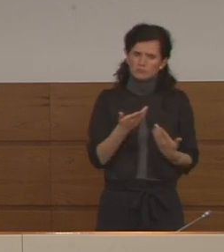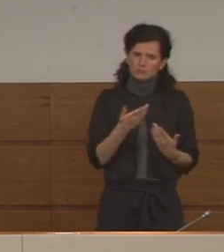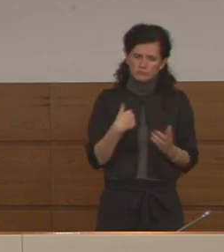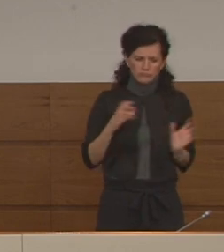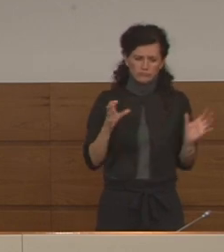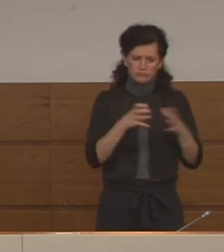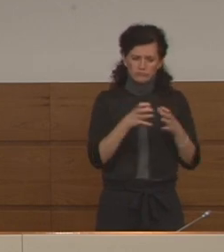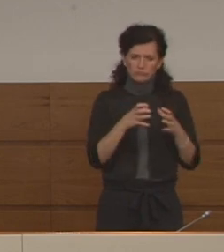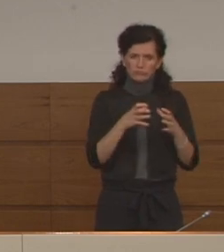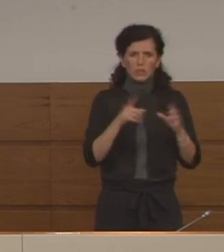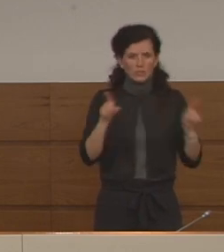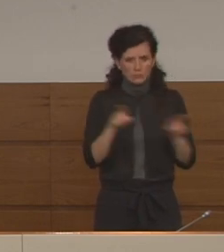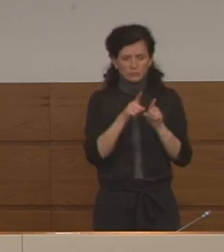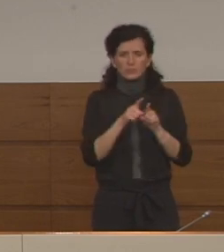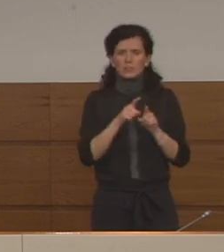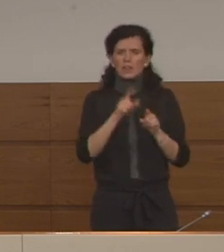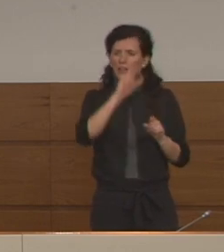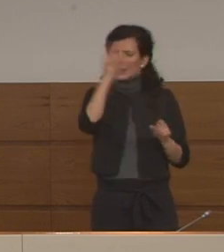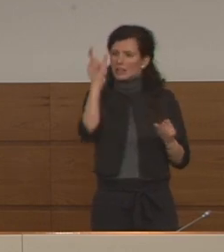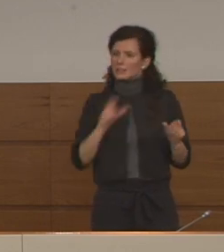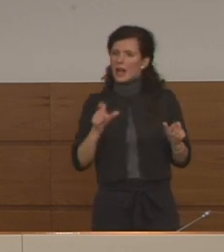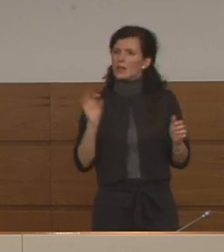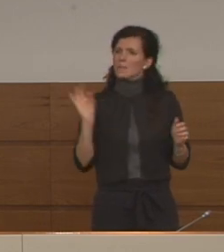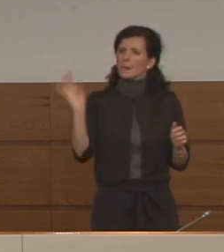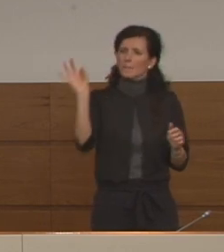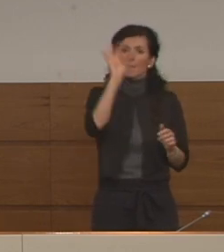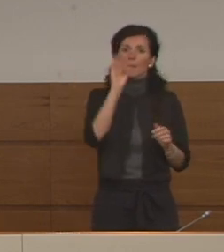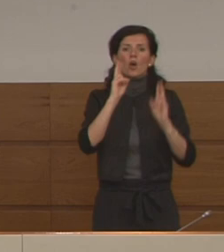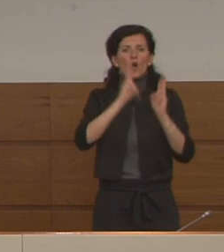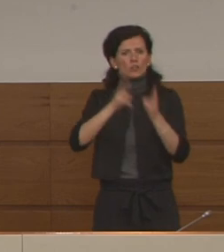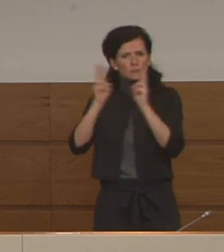territoriale, molti degli ospedali e le Regioni